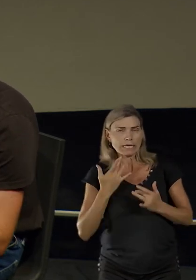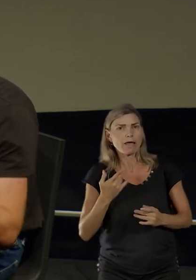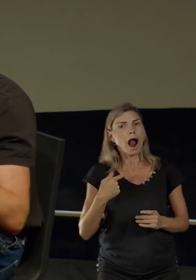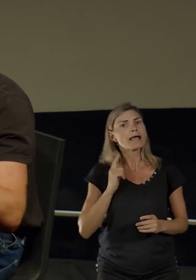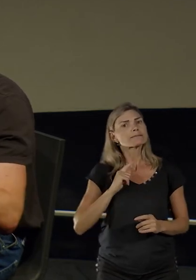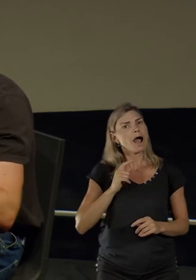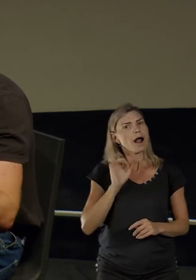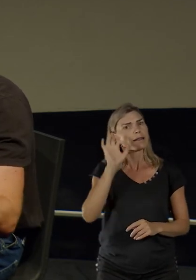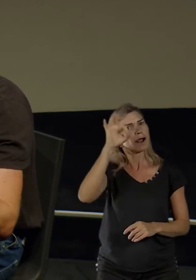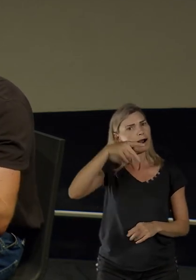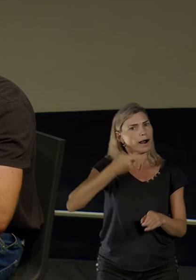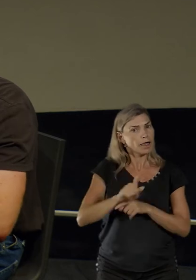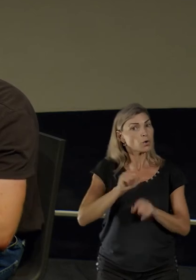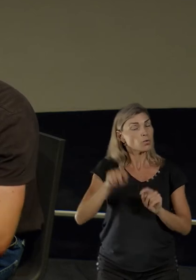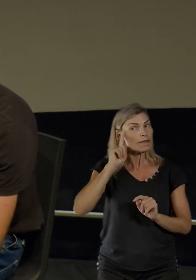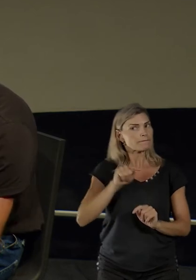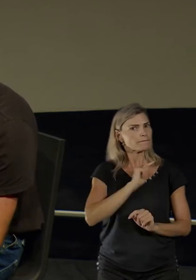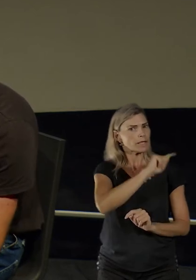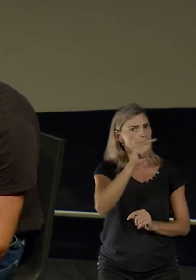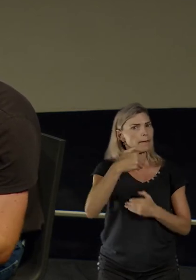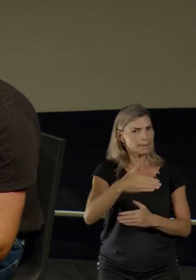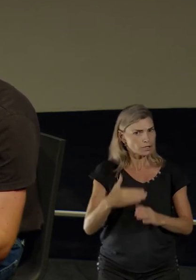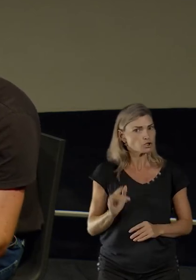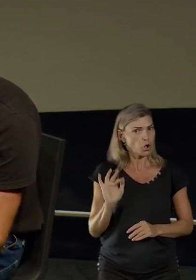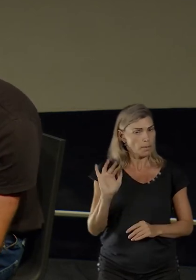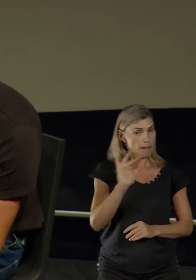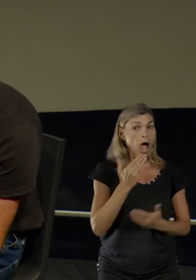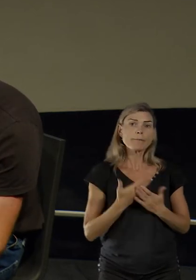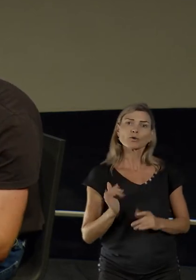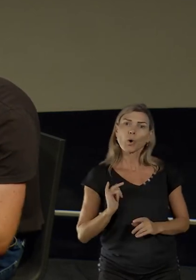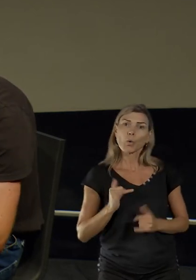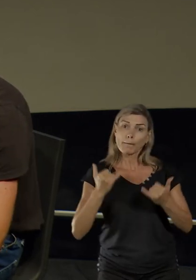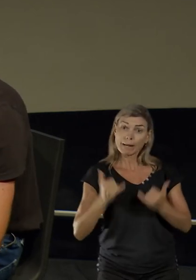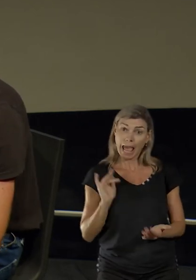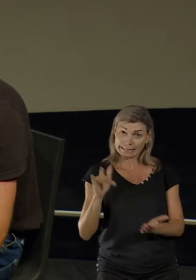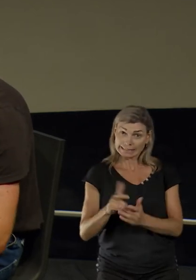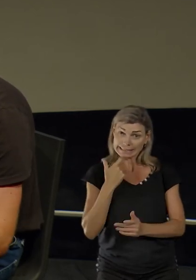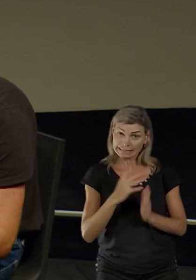Protože ta města to mají. A je otázka, jestli to Praha má mít, jestli to vůbec potřebuje.